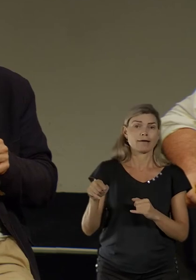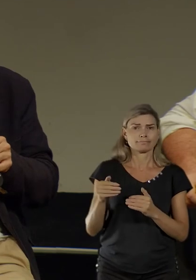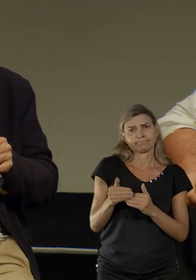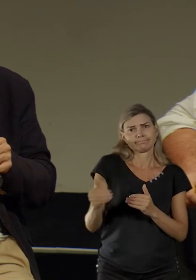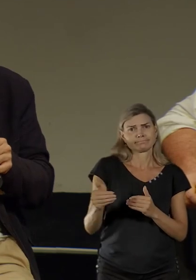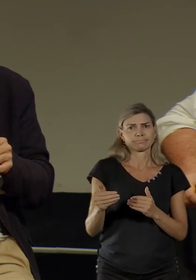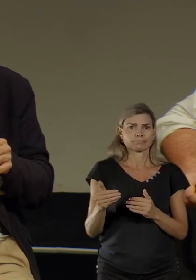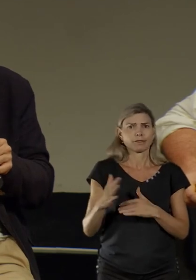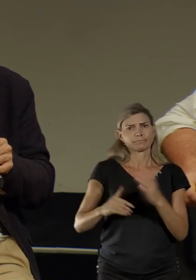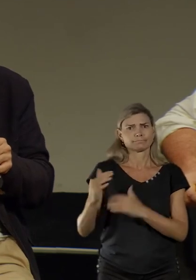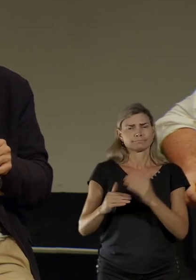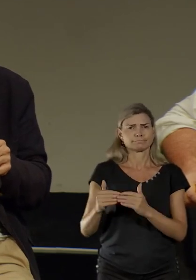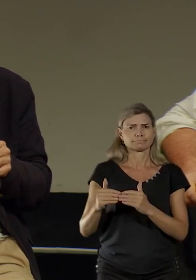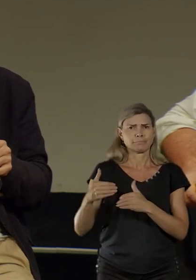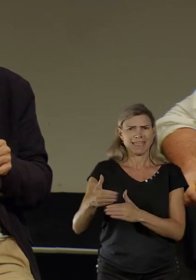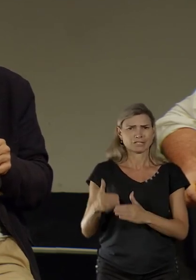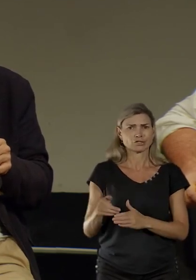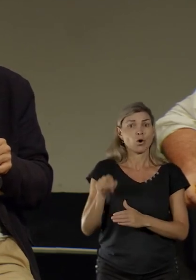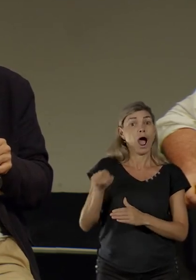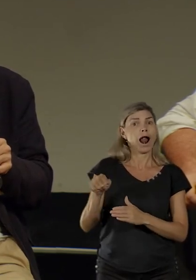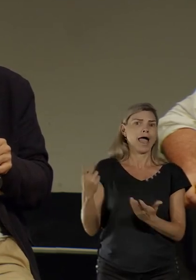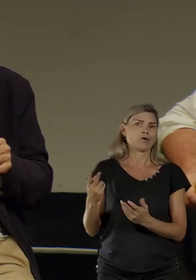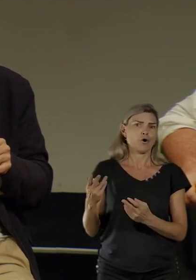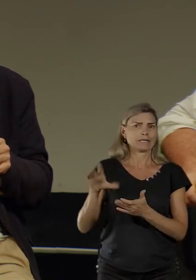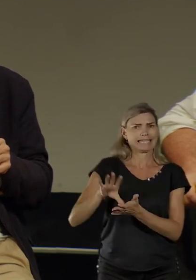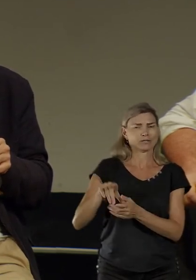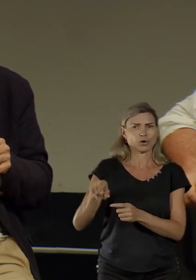Oni totiž všichni chtějí do Prahy. To centrum funguje a bude fungovat